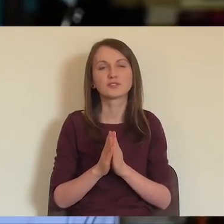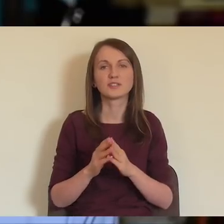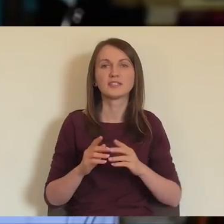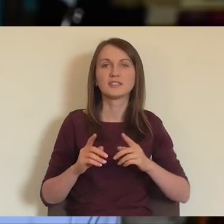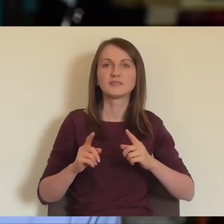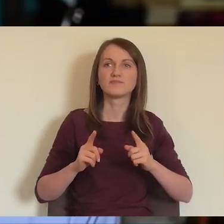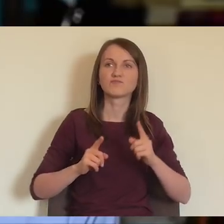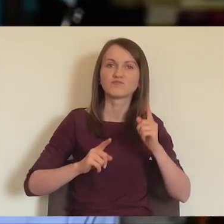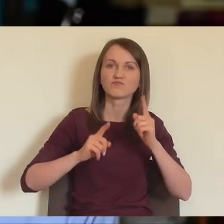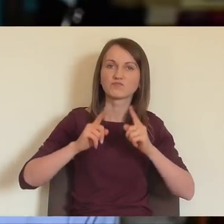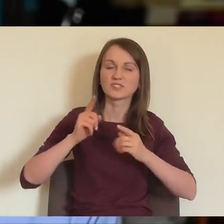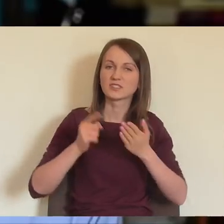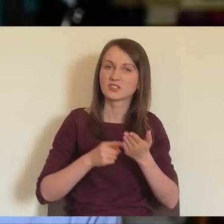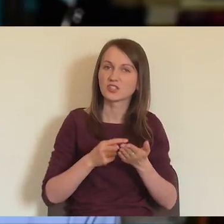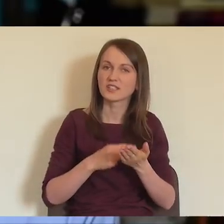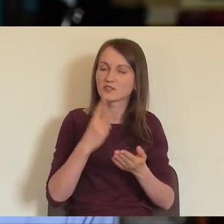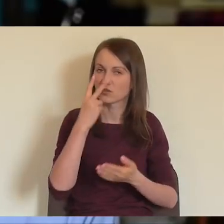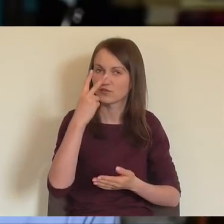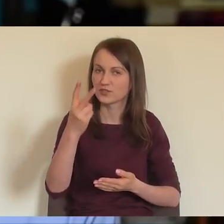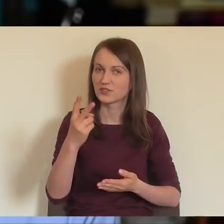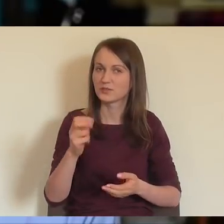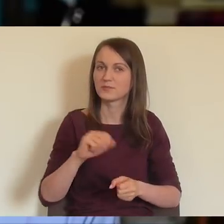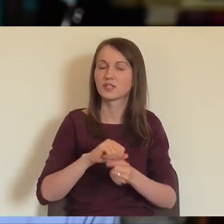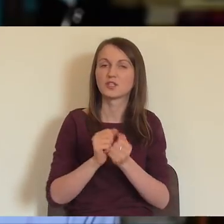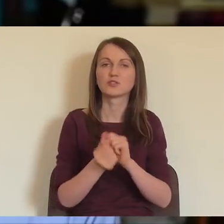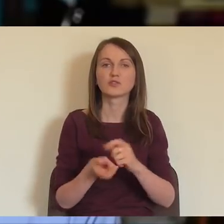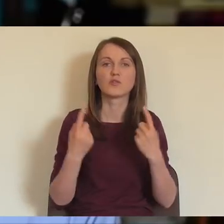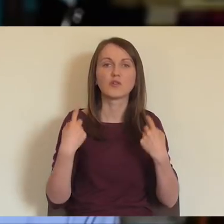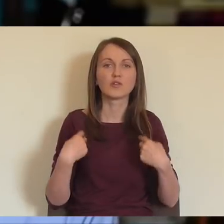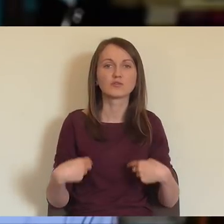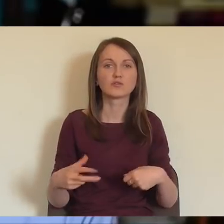Widzimy, że część osób, która wchodzi na medytację,